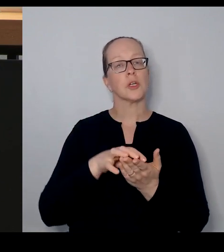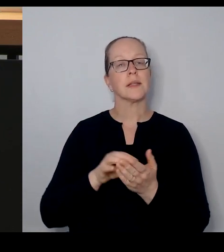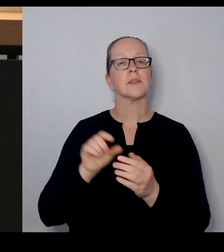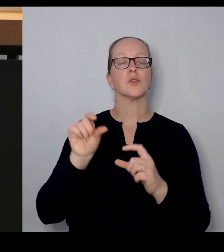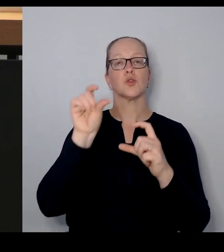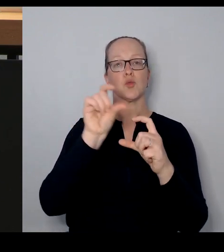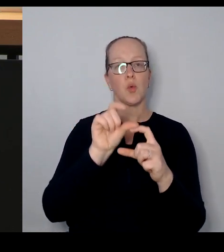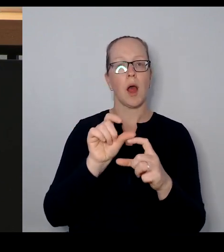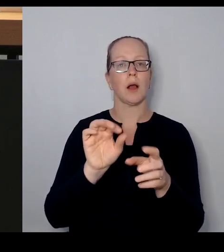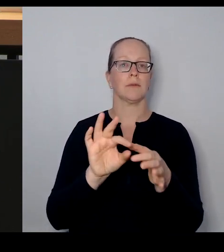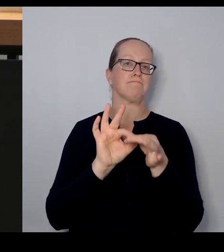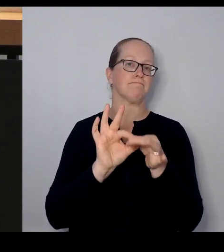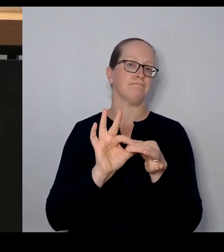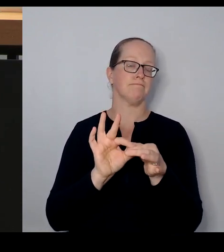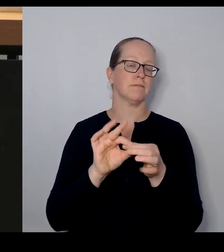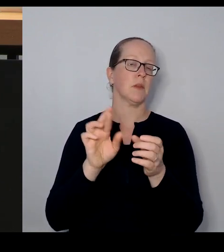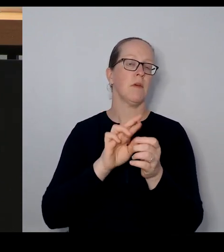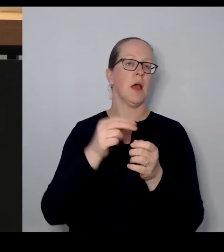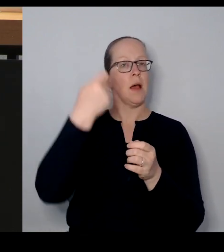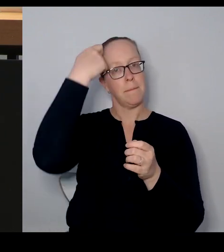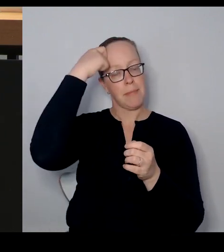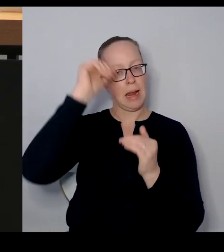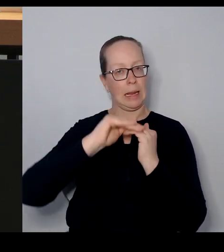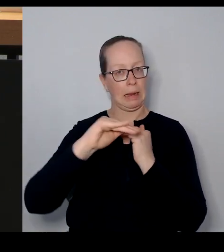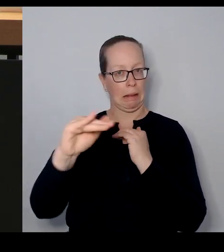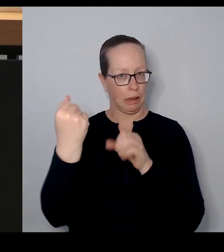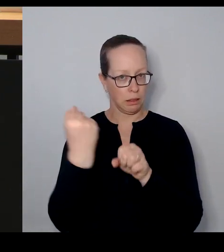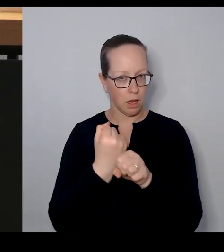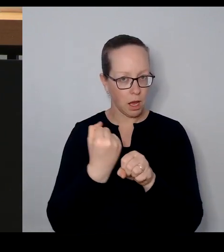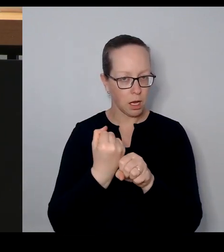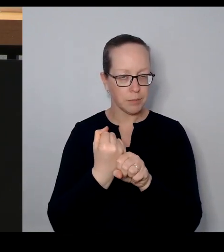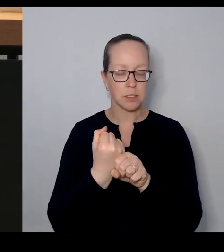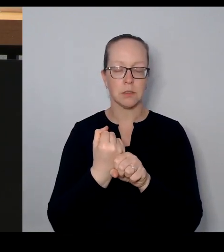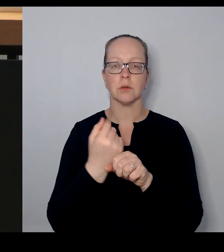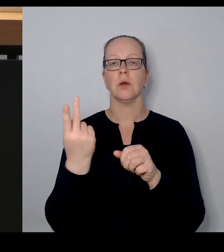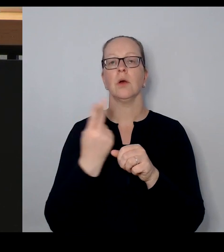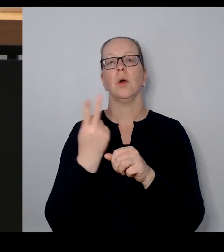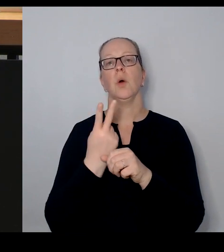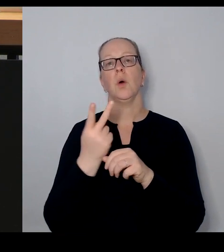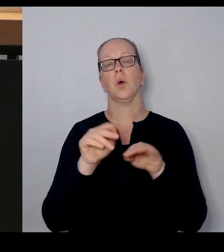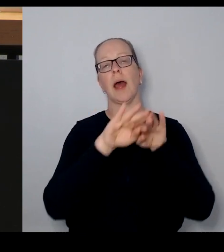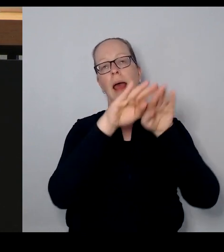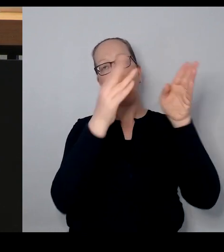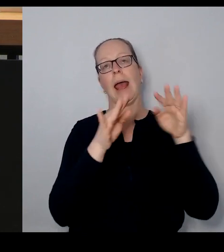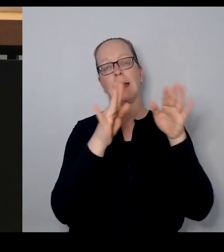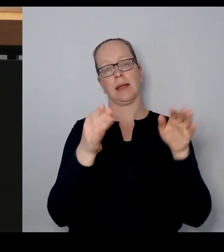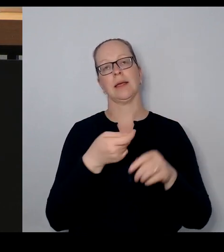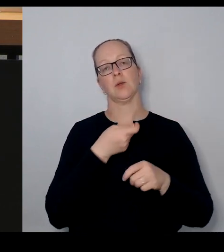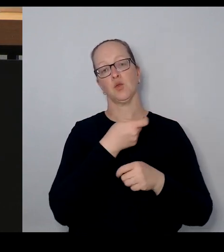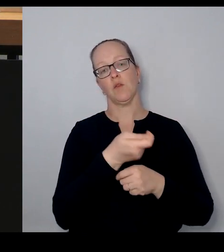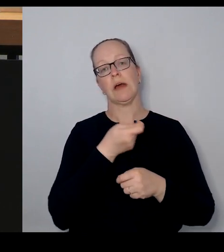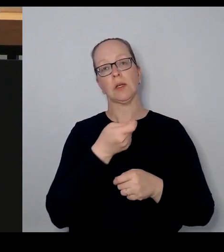Einrichtungen, dann wird das Thema auch nicht einfacher. Insofern sehen wir die Komplexität des Themas